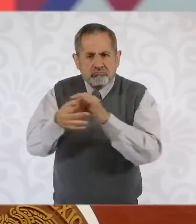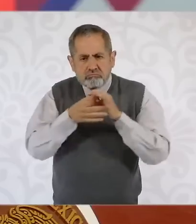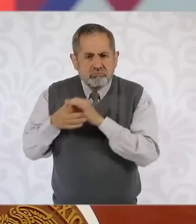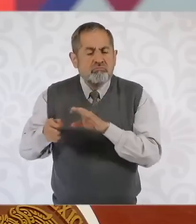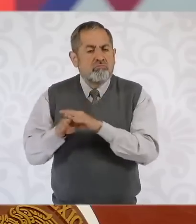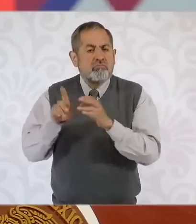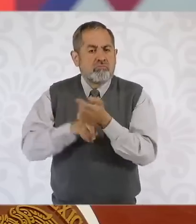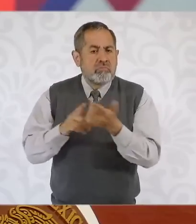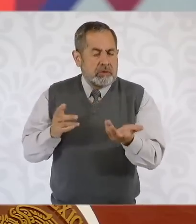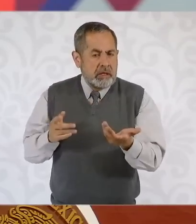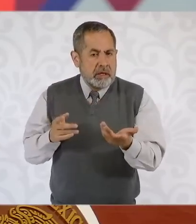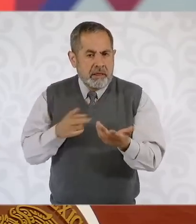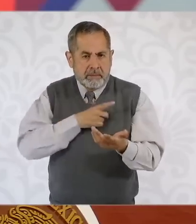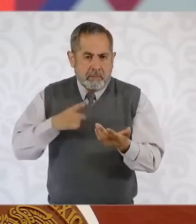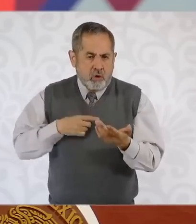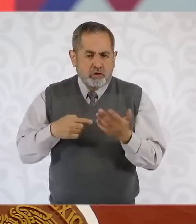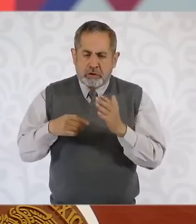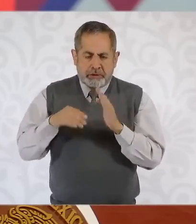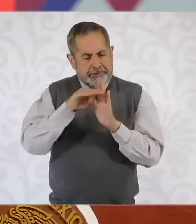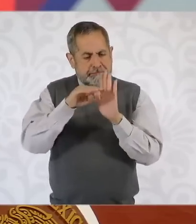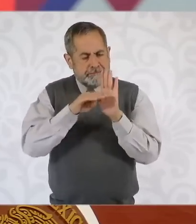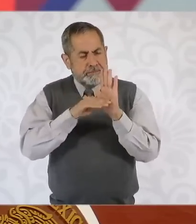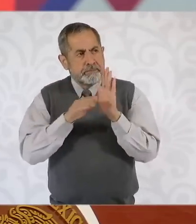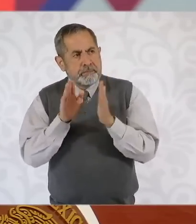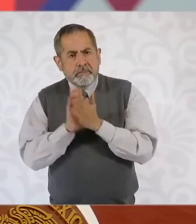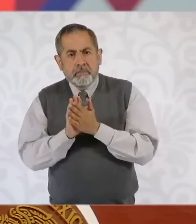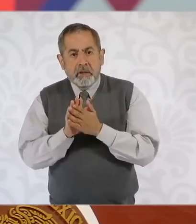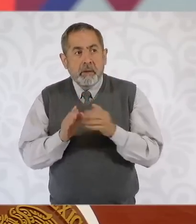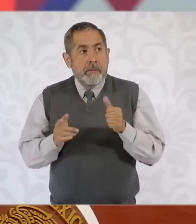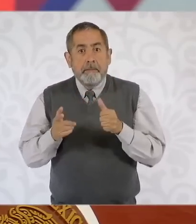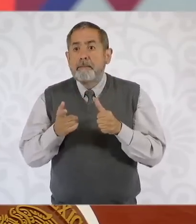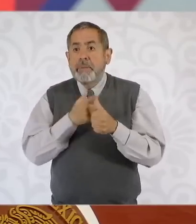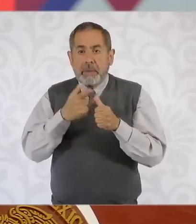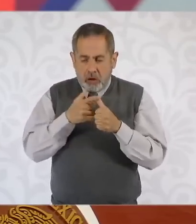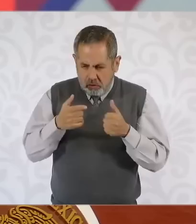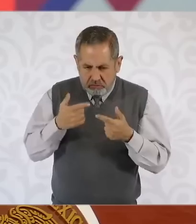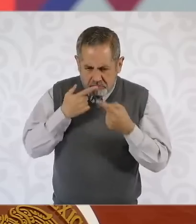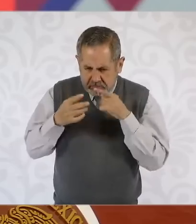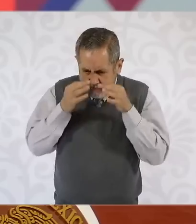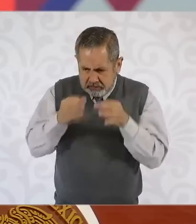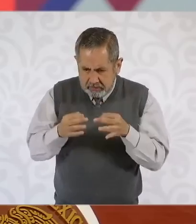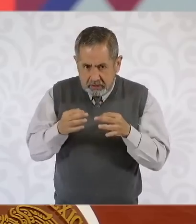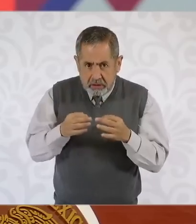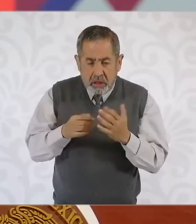pues hay que presentarlo antes de presentarlo públicamente que se lo presentaremos al equipo del